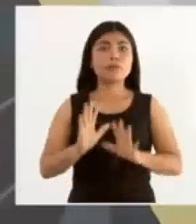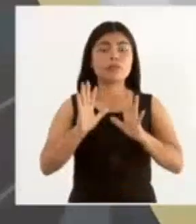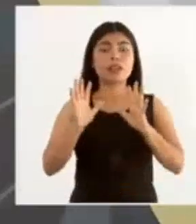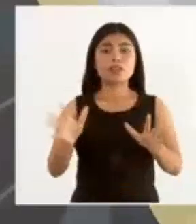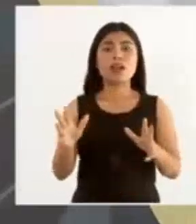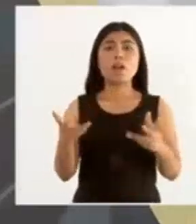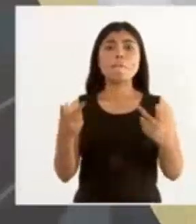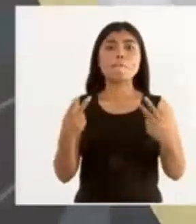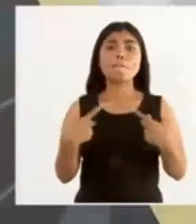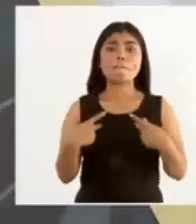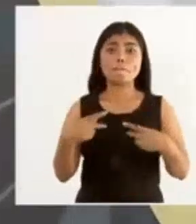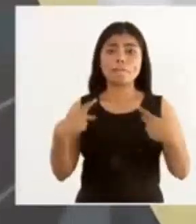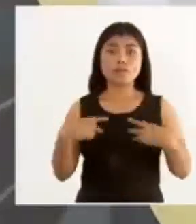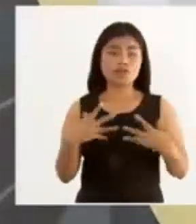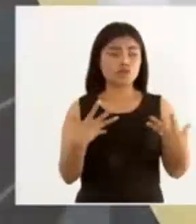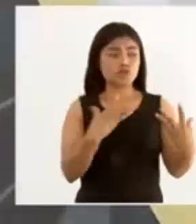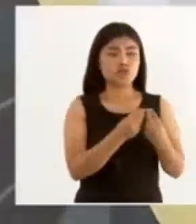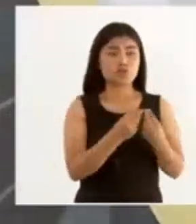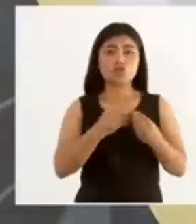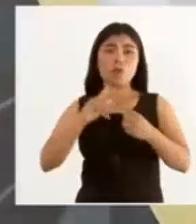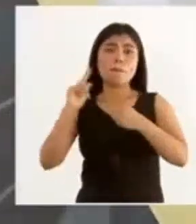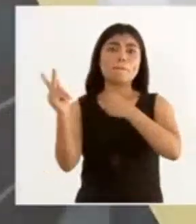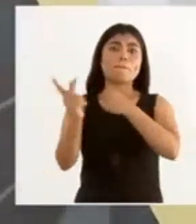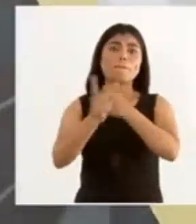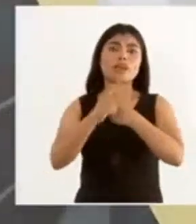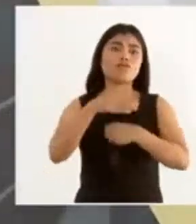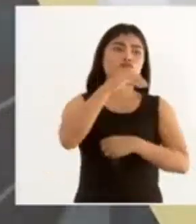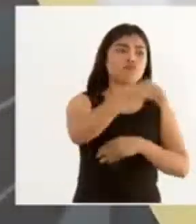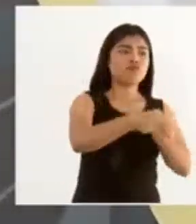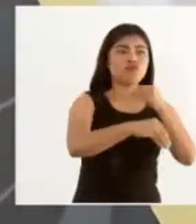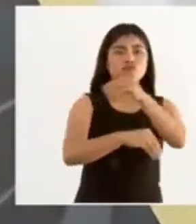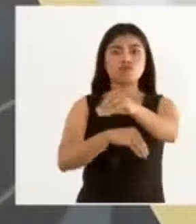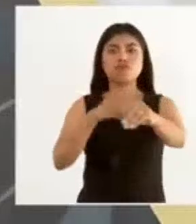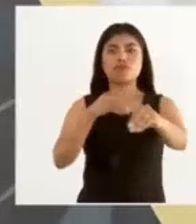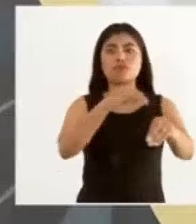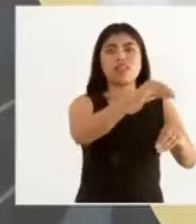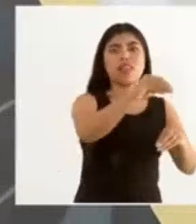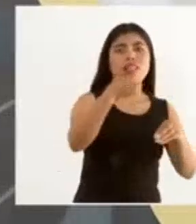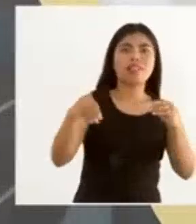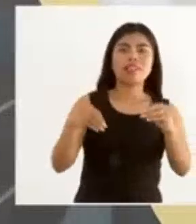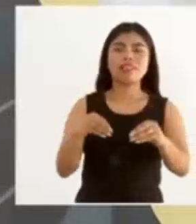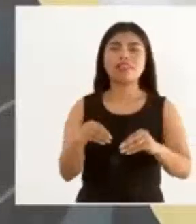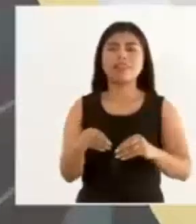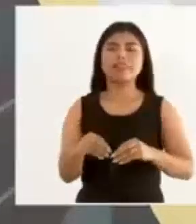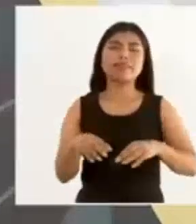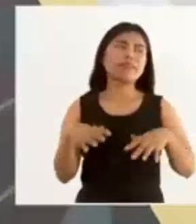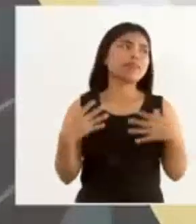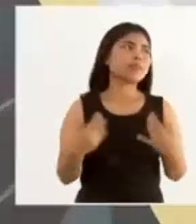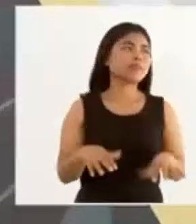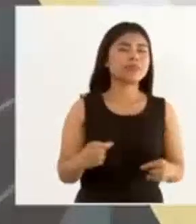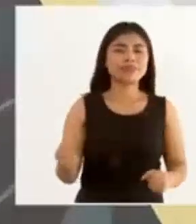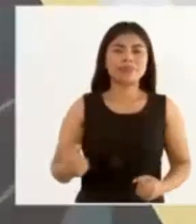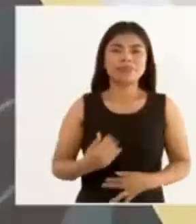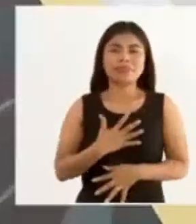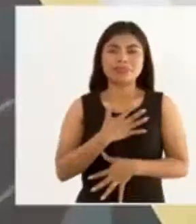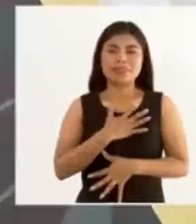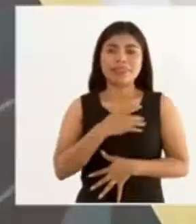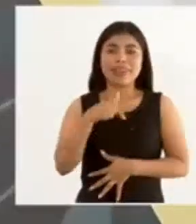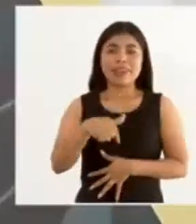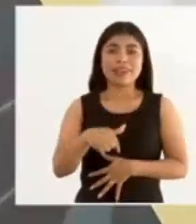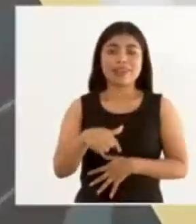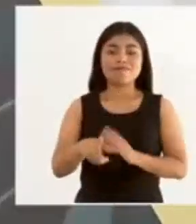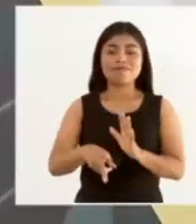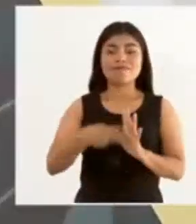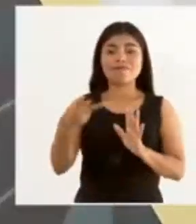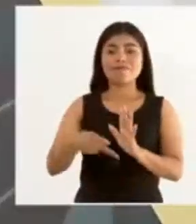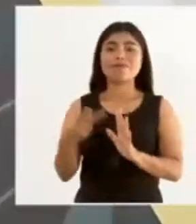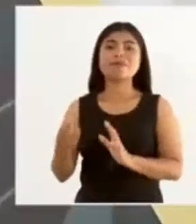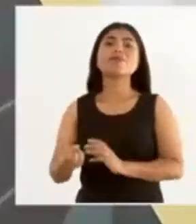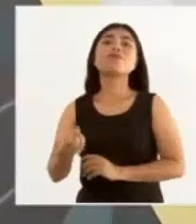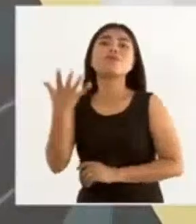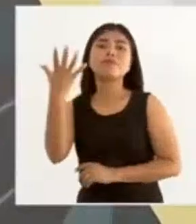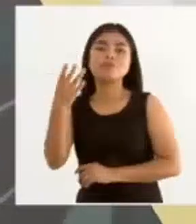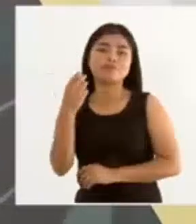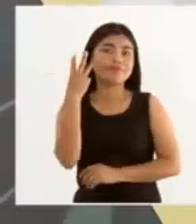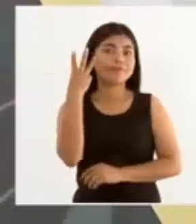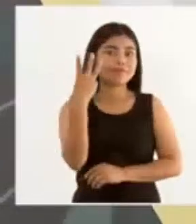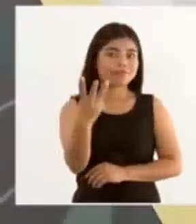país. Es la tercera vez, como bien dijo Javier, que estamos en Tabasco. En esta ocasión decidimos